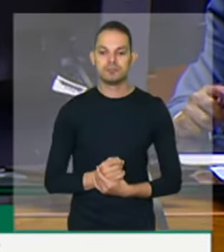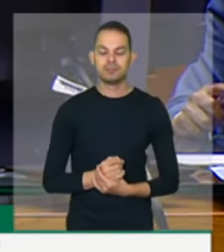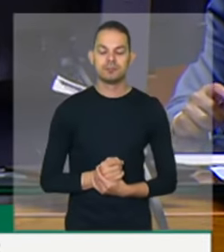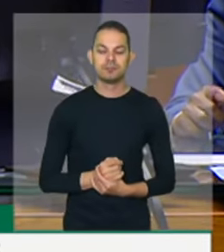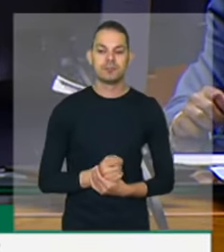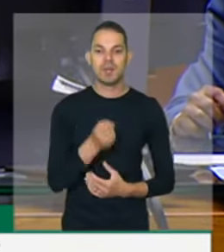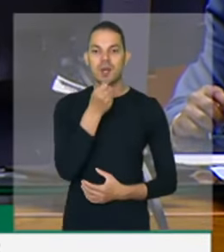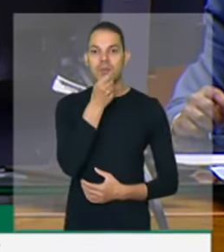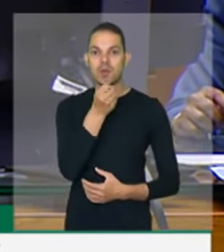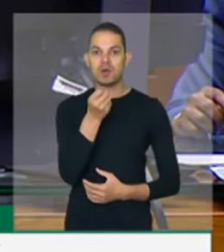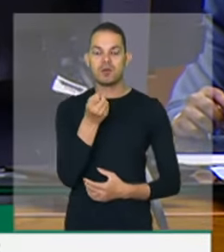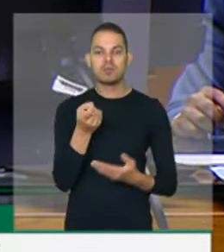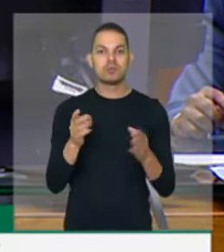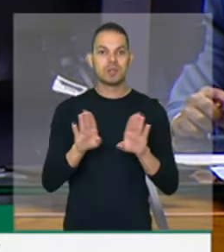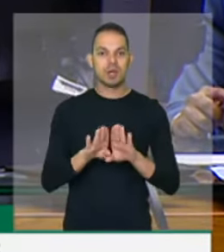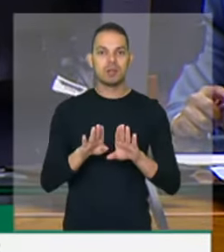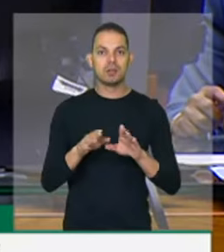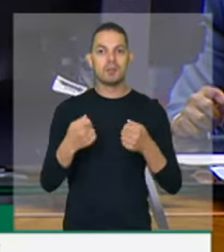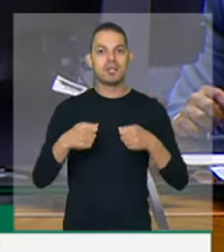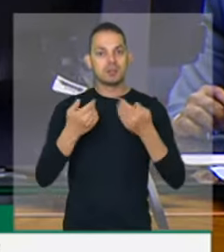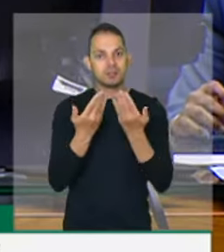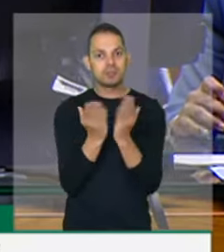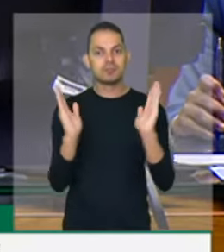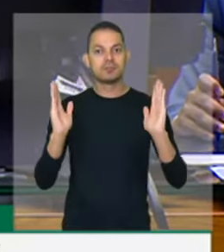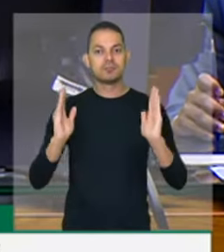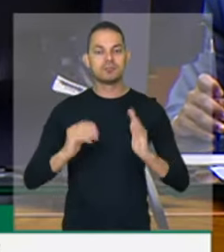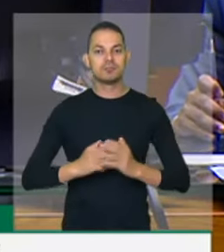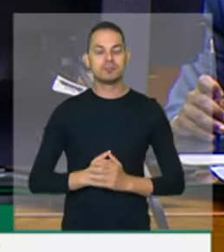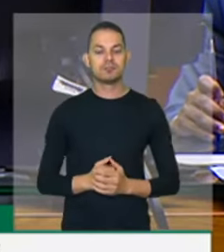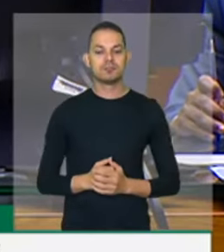MICROFONE, DEPUTADO ARLINDO. -- [DEPUTADO]: OBRIGADO. [PRESIDENTE]: OBRIGADO.